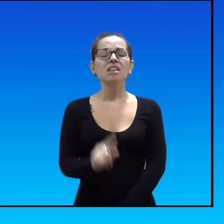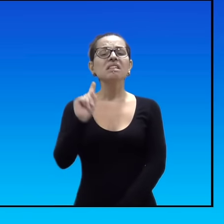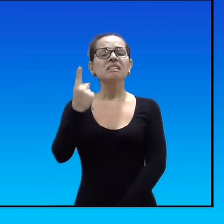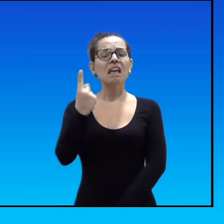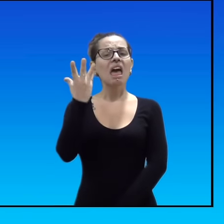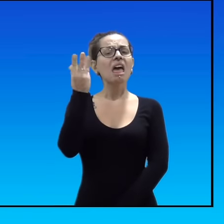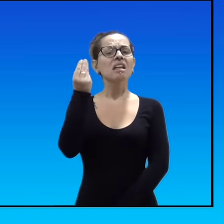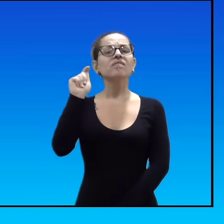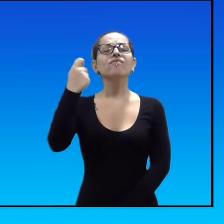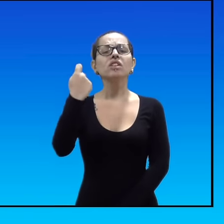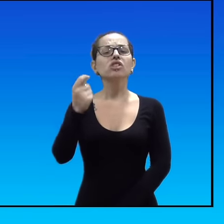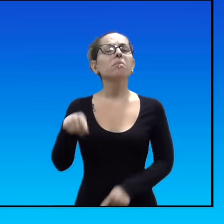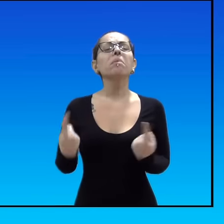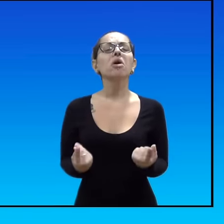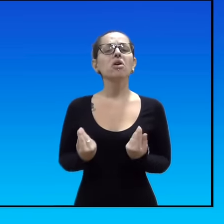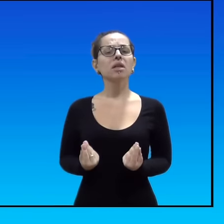Se l’ENS vince che succede?